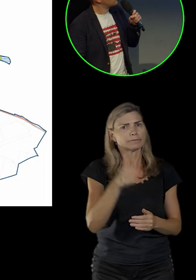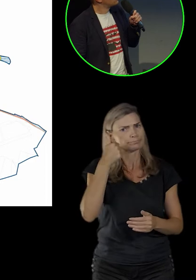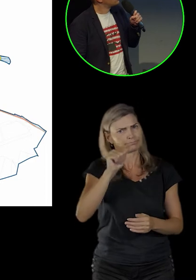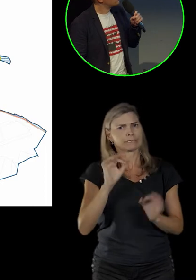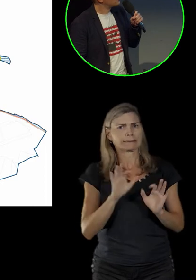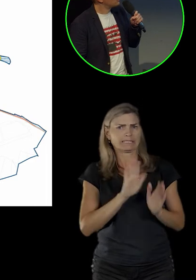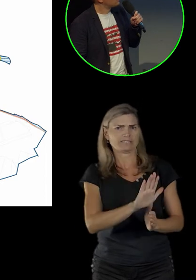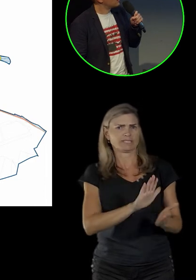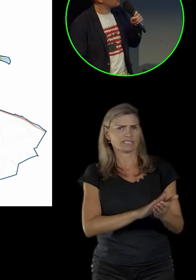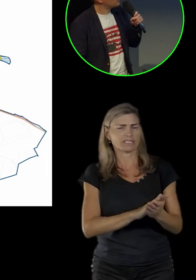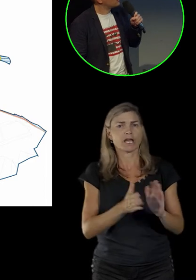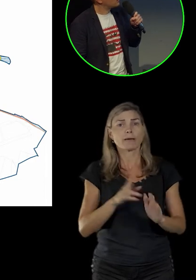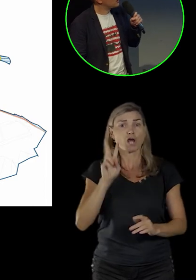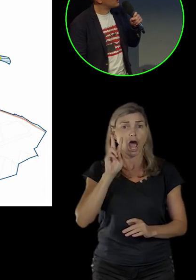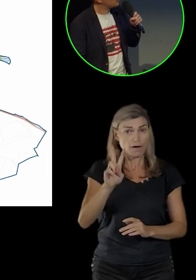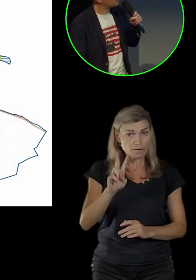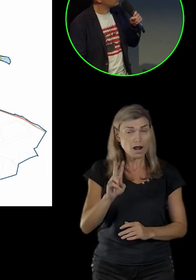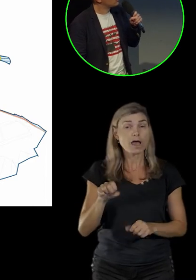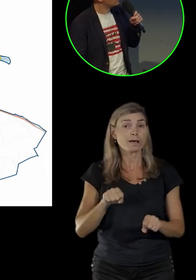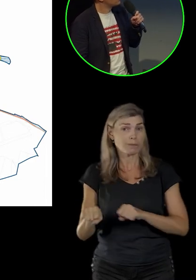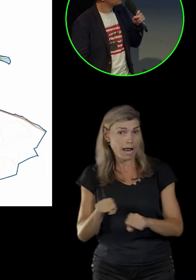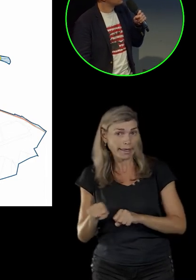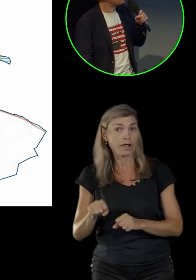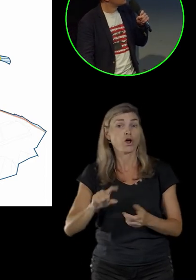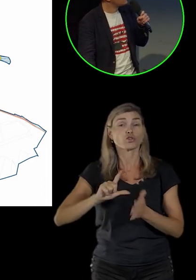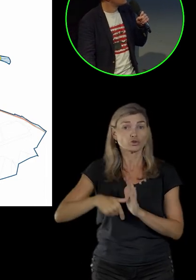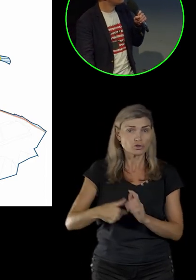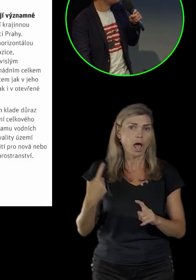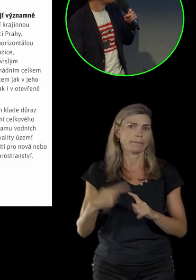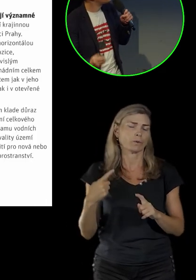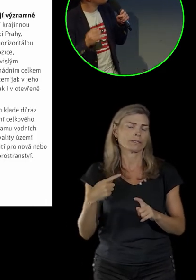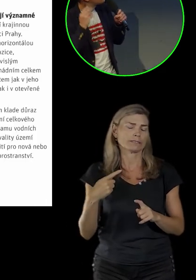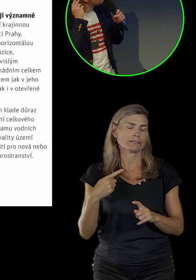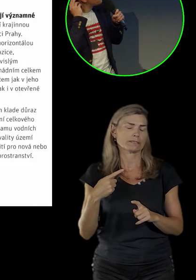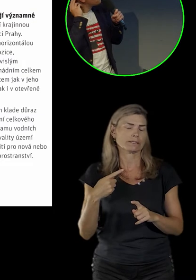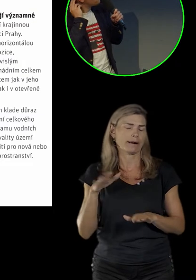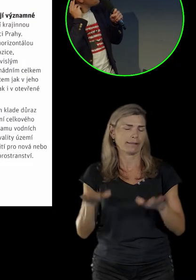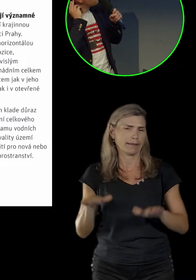Letiště Václava Havla Praha, letiště Kbely, Točná a Letňany.